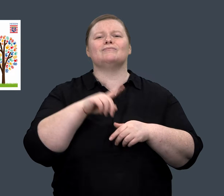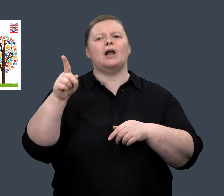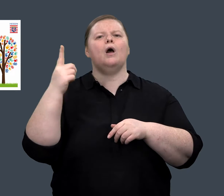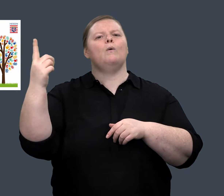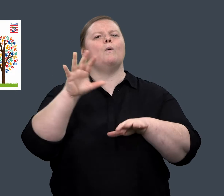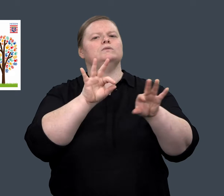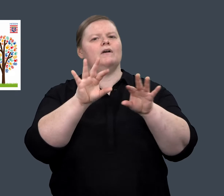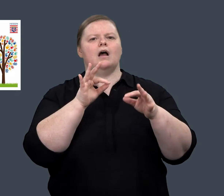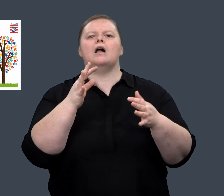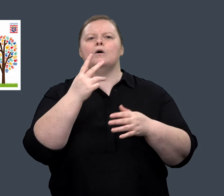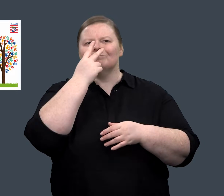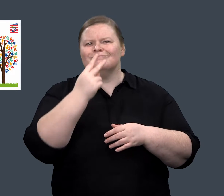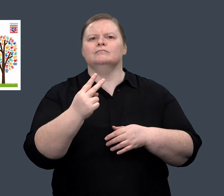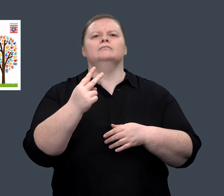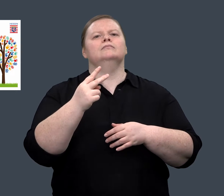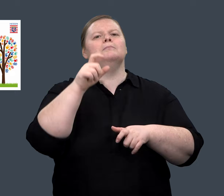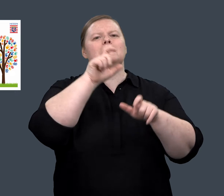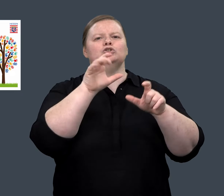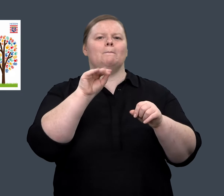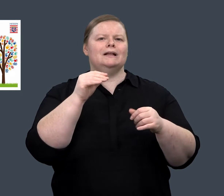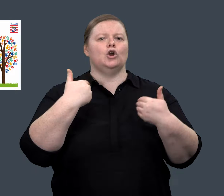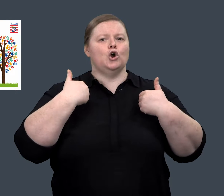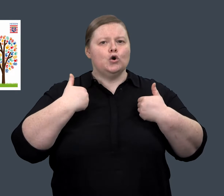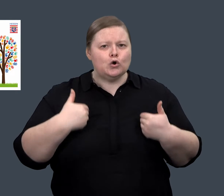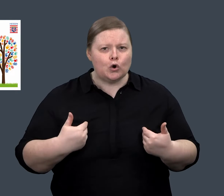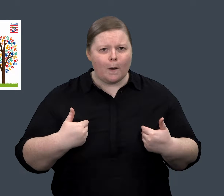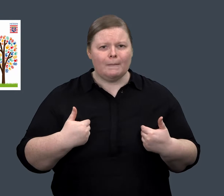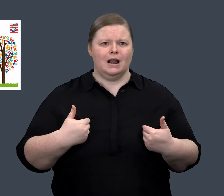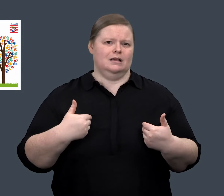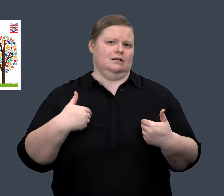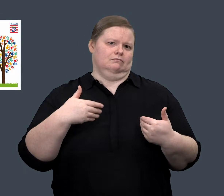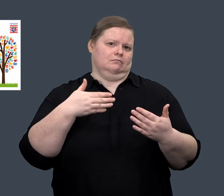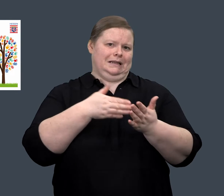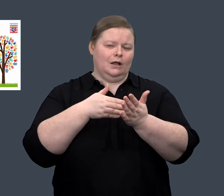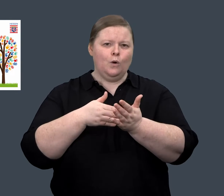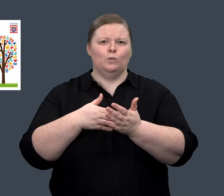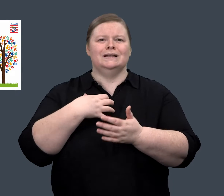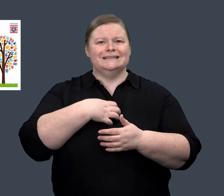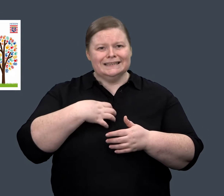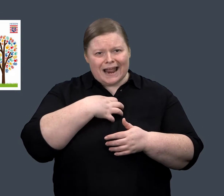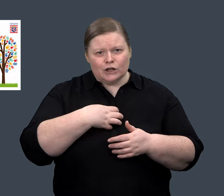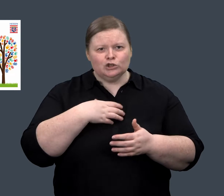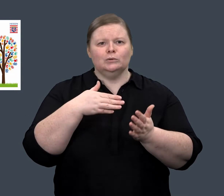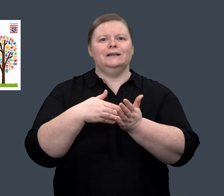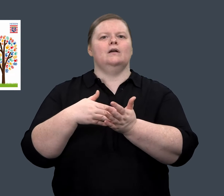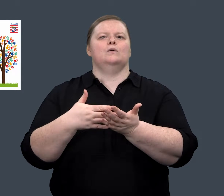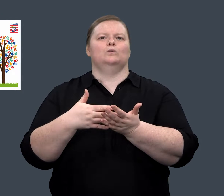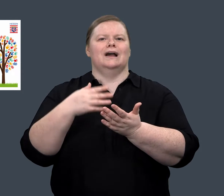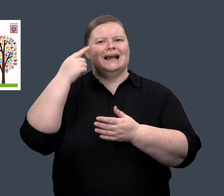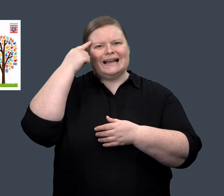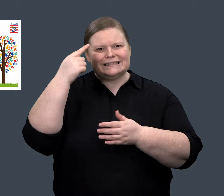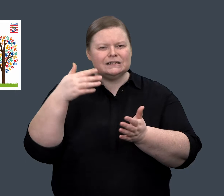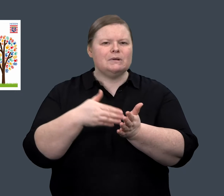Bei der Auswahl sind Menschen mit körperlichen, seelischen, geistigen